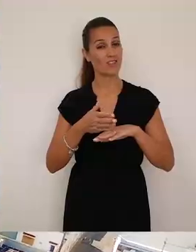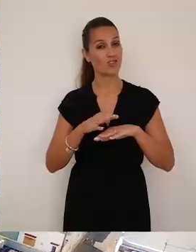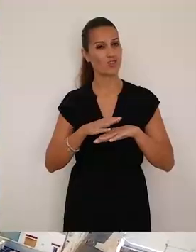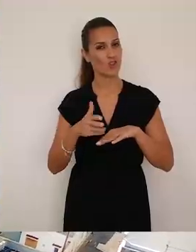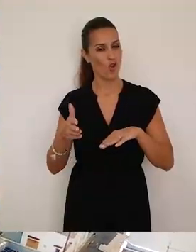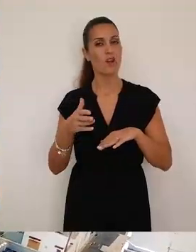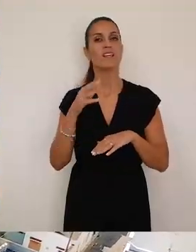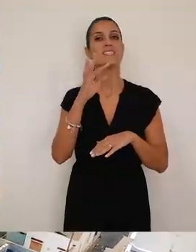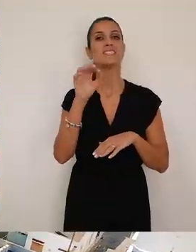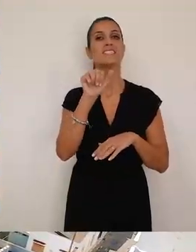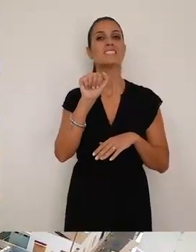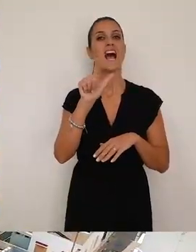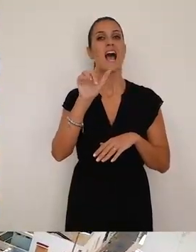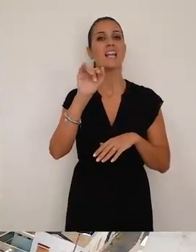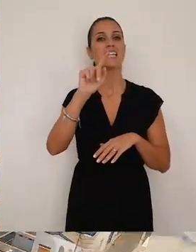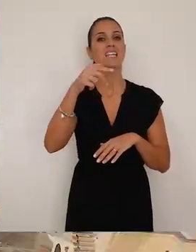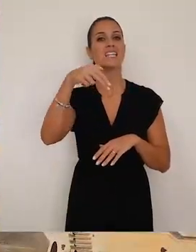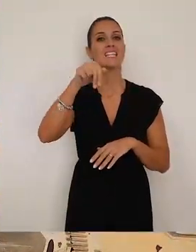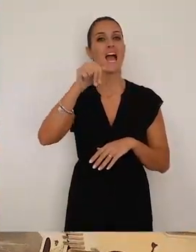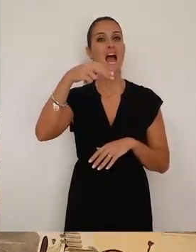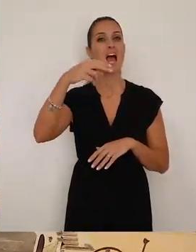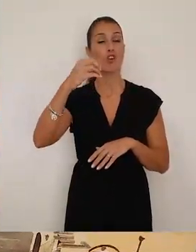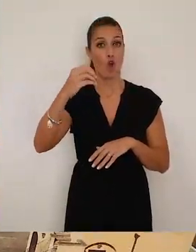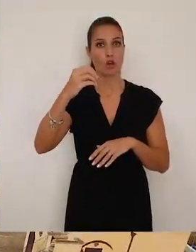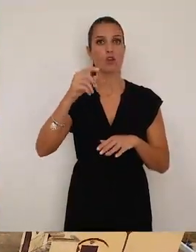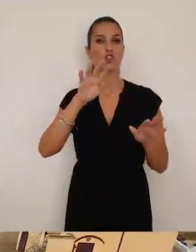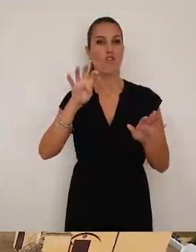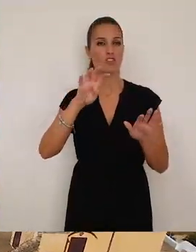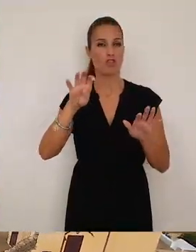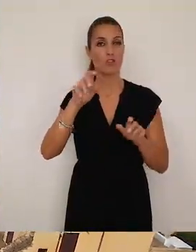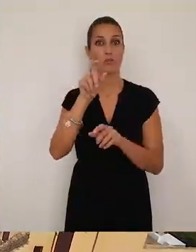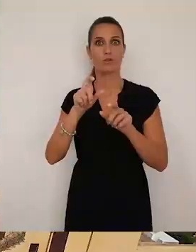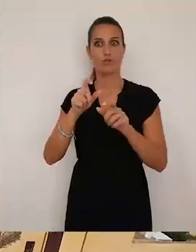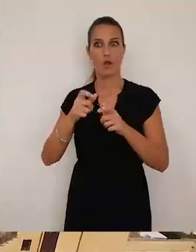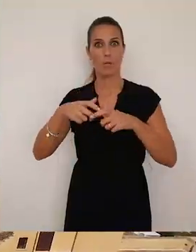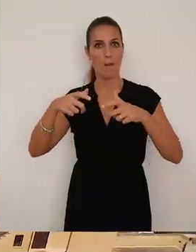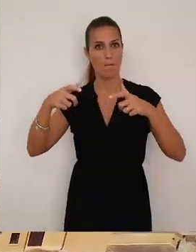La frazione di Salignano, grazie alla crescita demografica del Novecento, è confluita nell’assetto